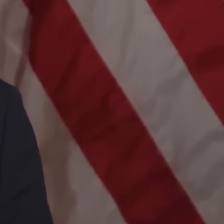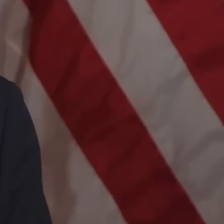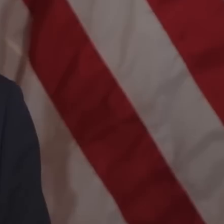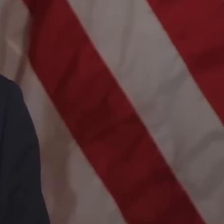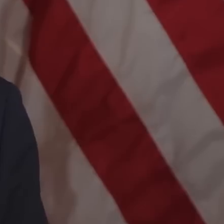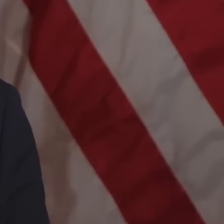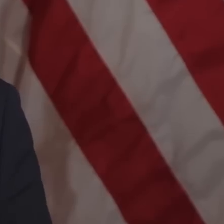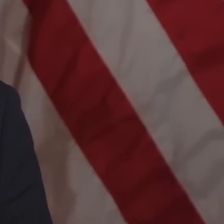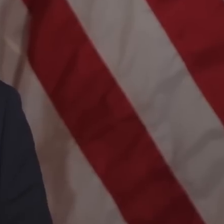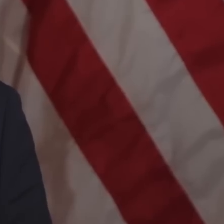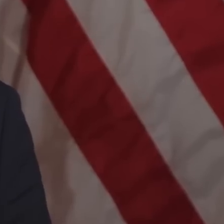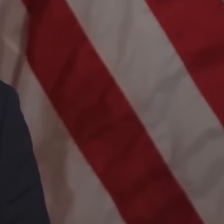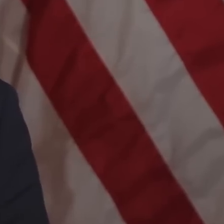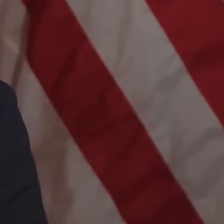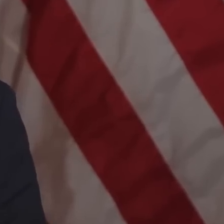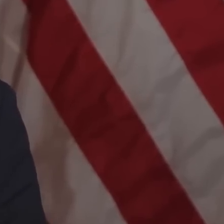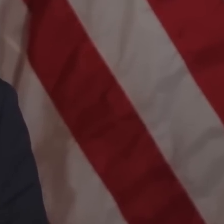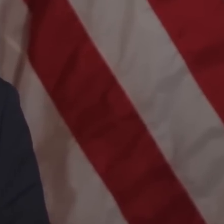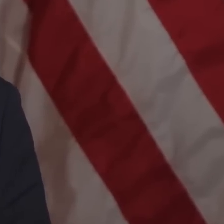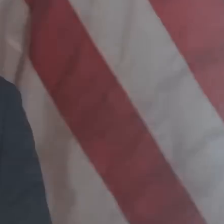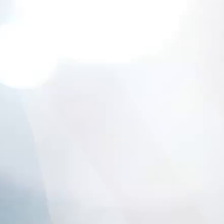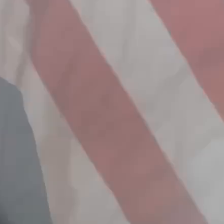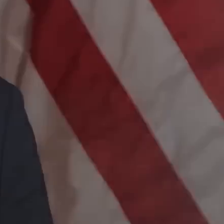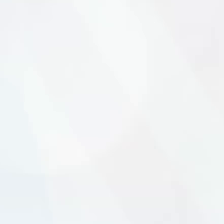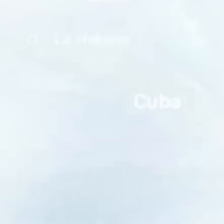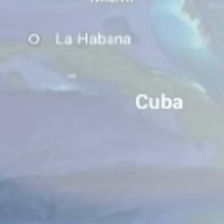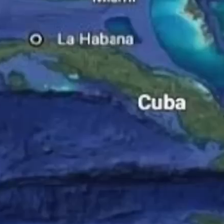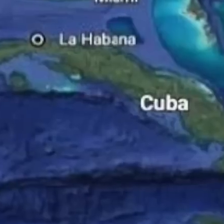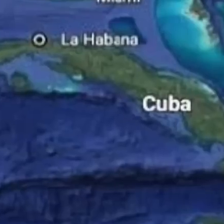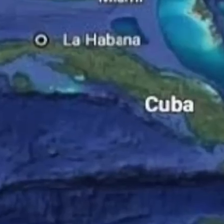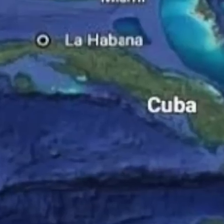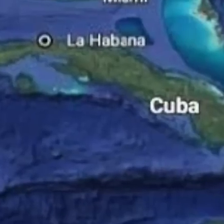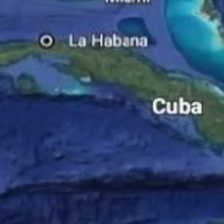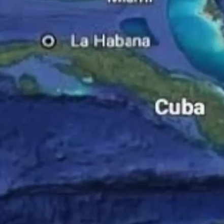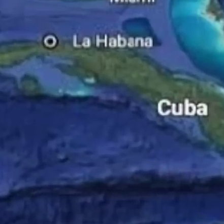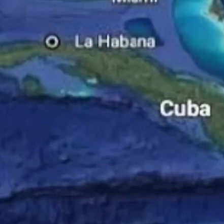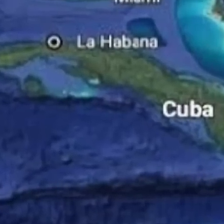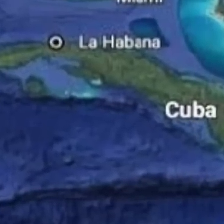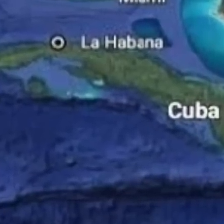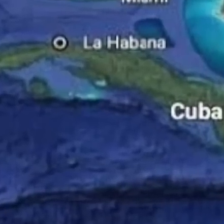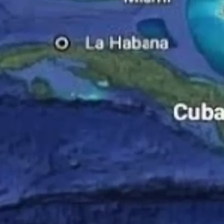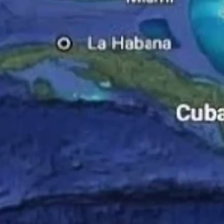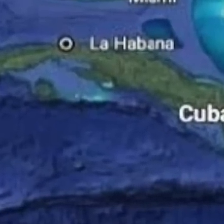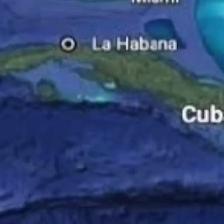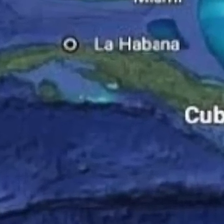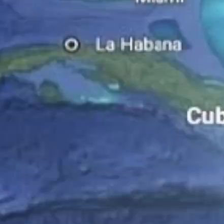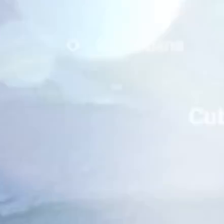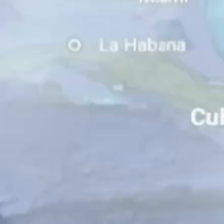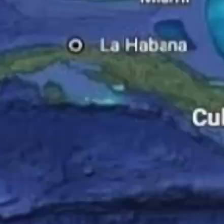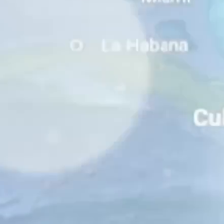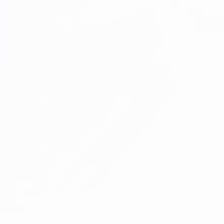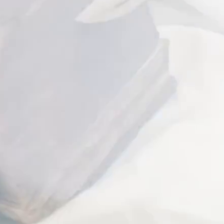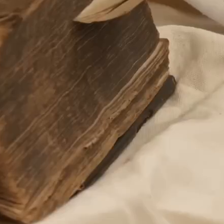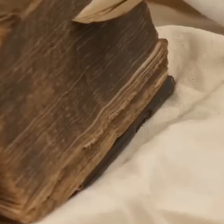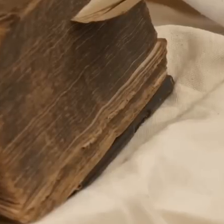plataforma continental la respuesta tiene detrás la aclaración Que la enciclopedia británica hizo